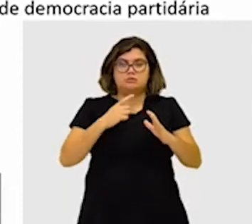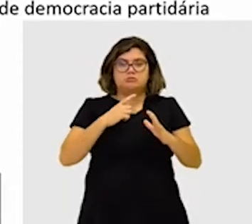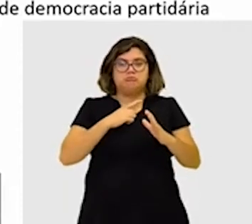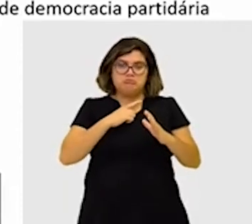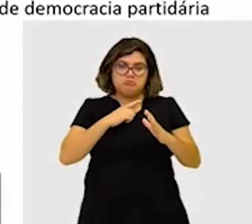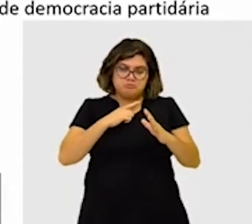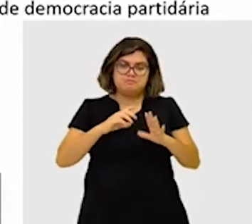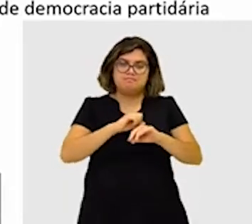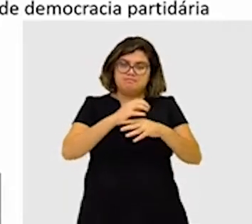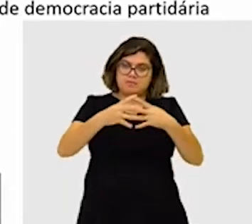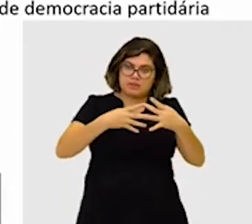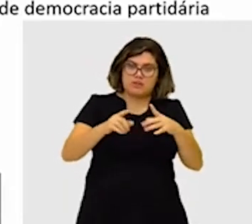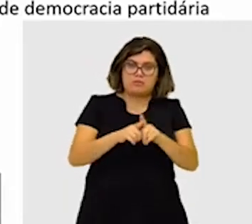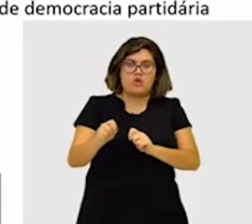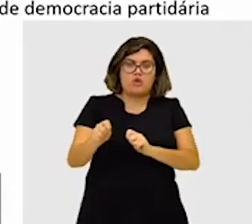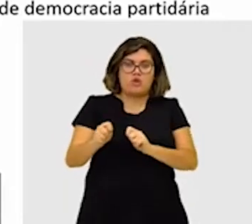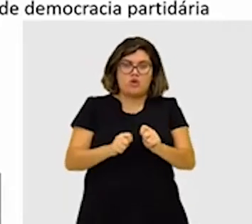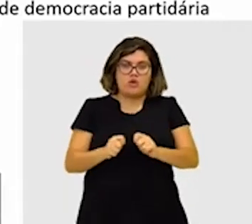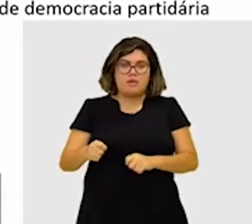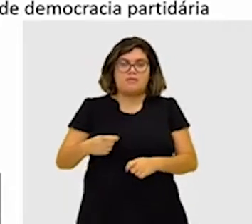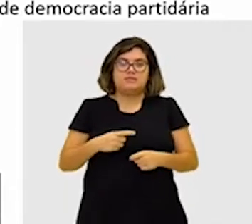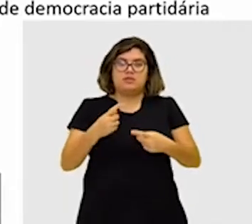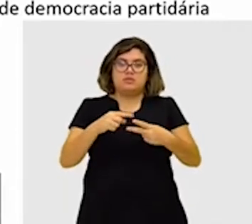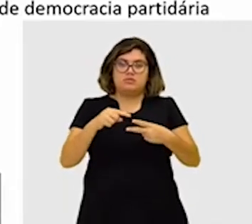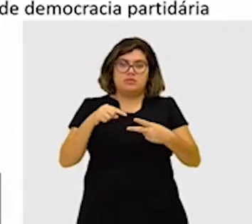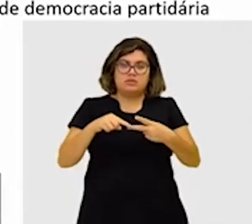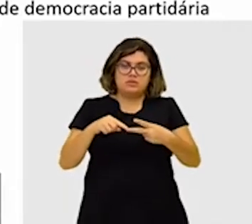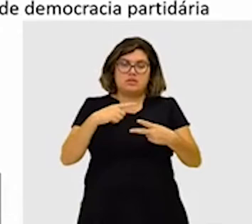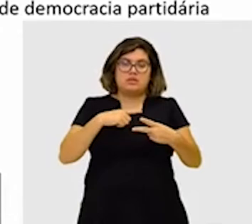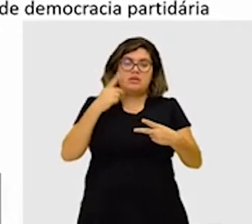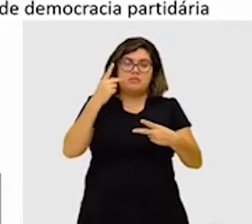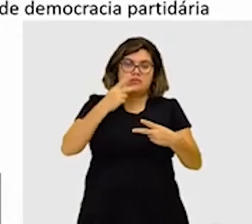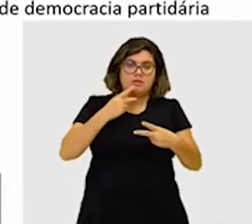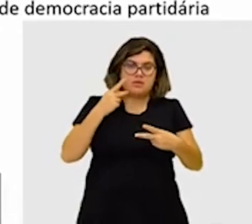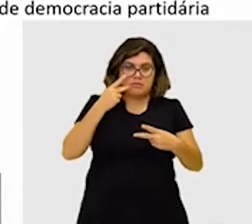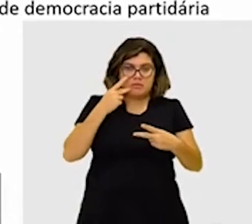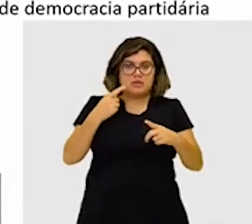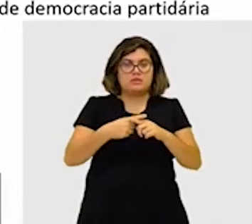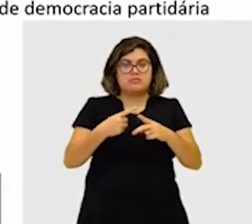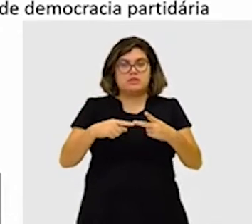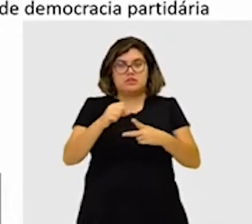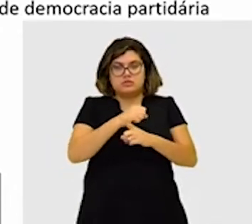e controle que precisa ter duas vertentes a parlamentar mas também que é social e quando